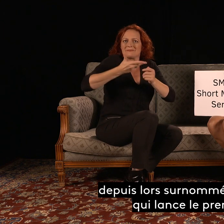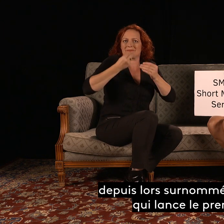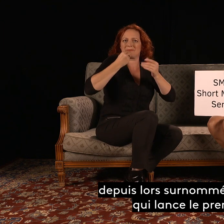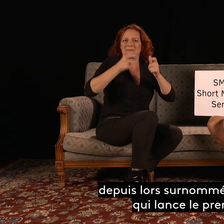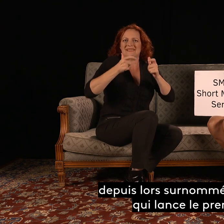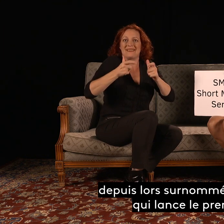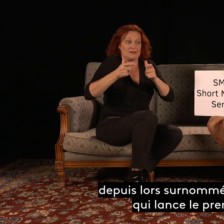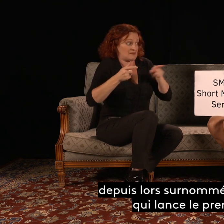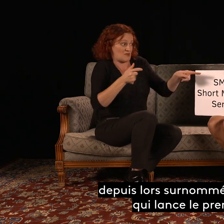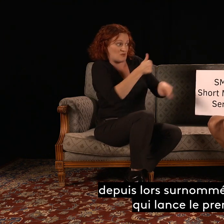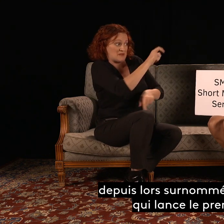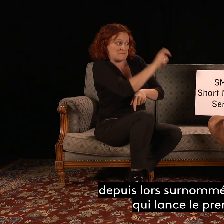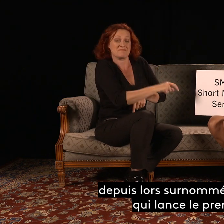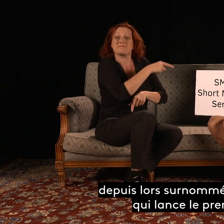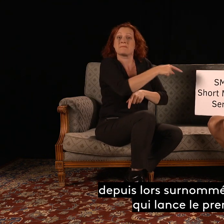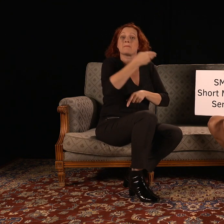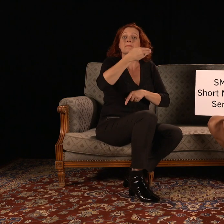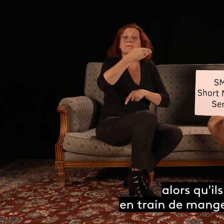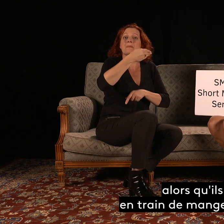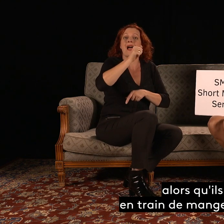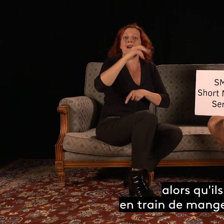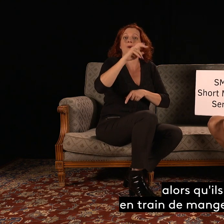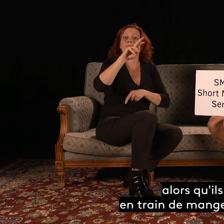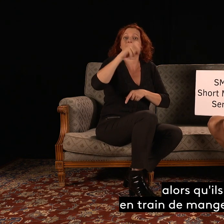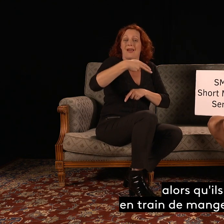du SMS », qui lance le premier l’idée alors qu’ils sont en train de manger une pizza.